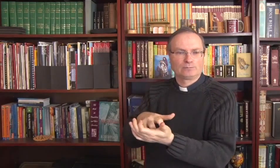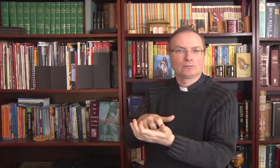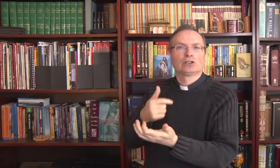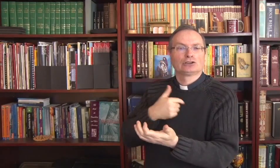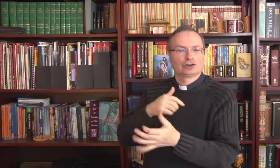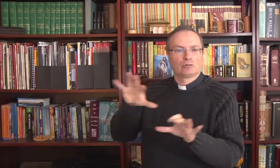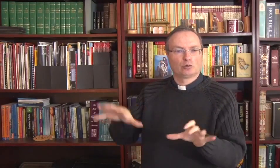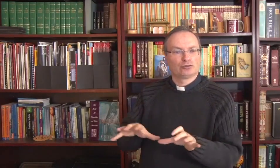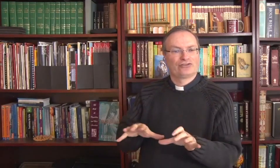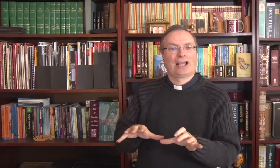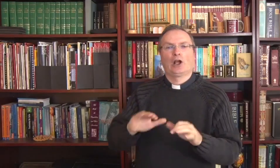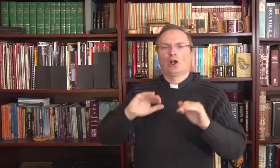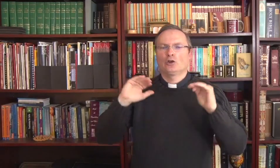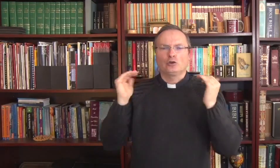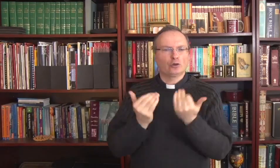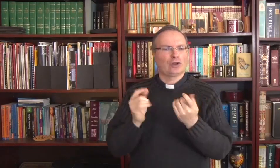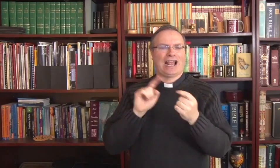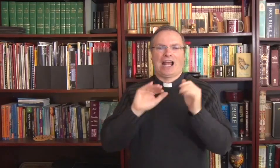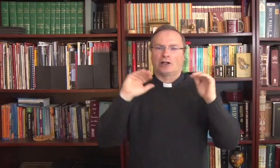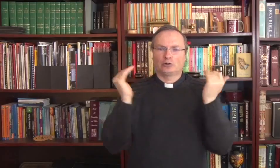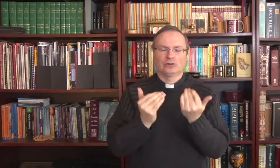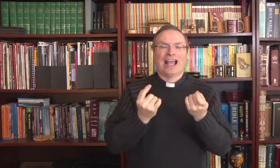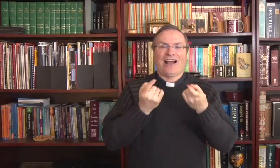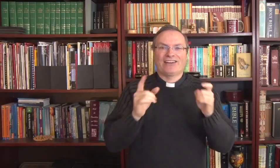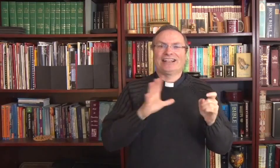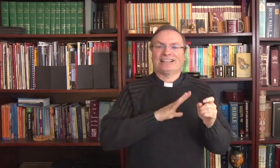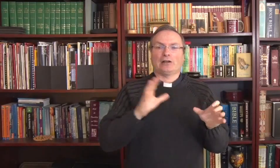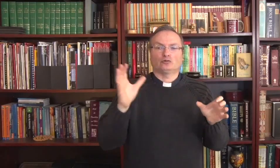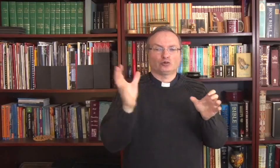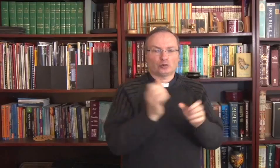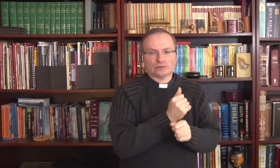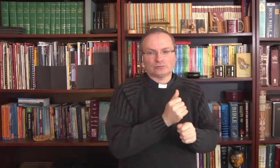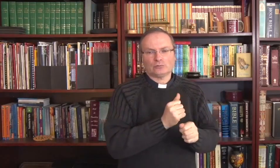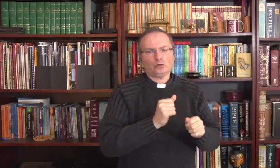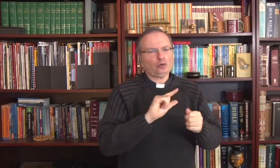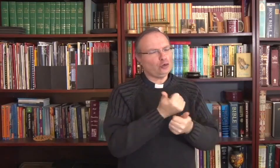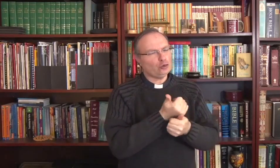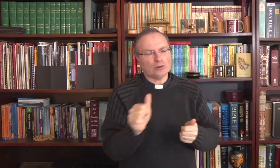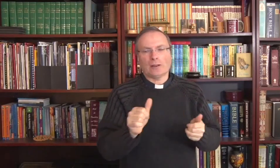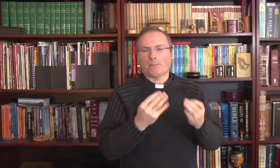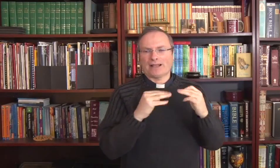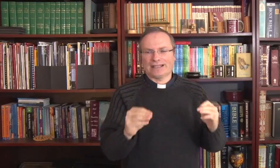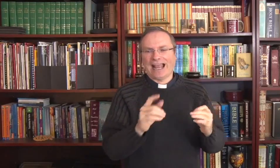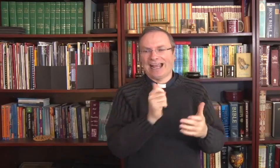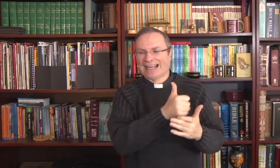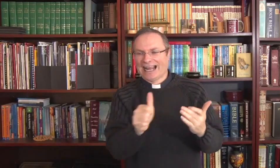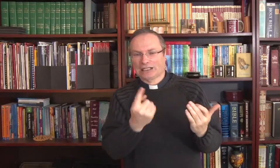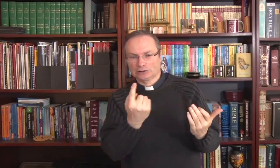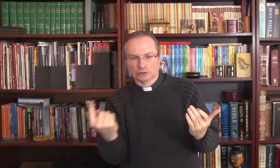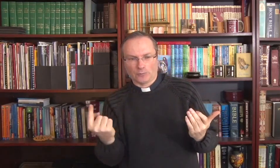Je me suis fait tout à tous afin d’en sauver de toute manière quelques-uns,